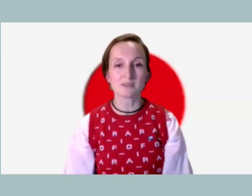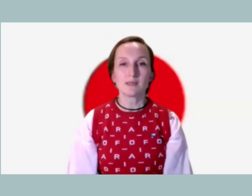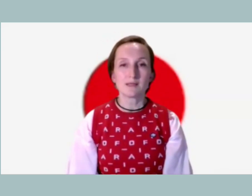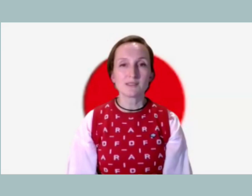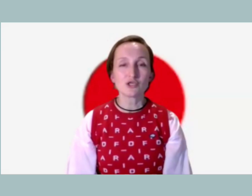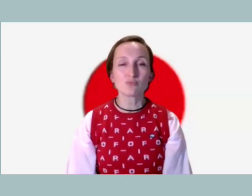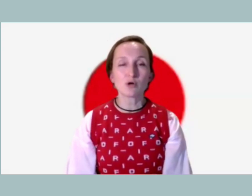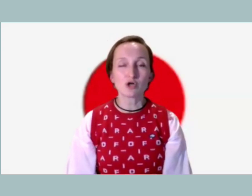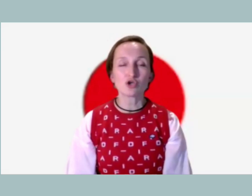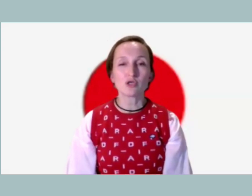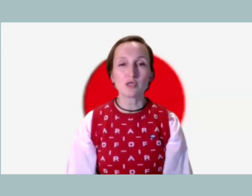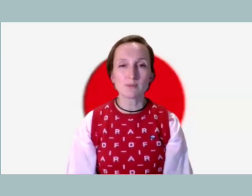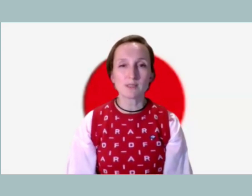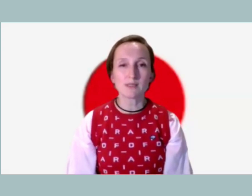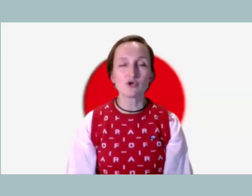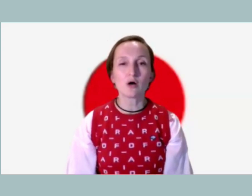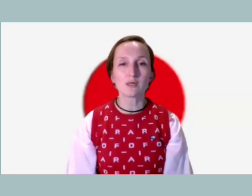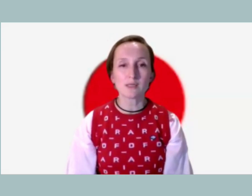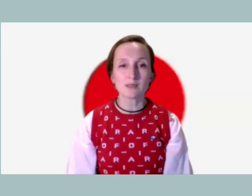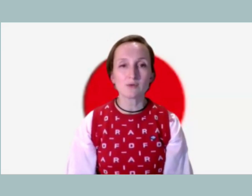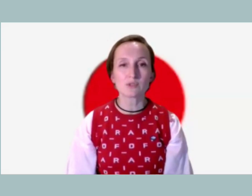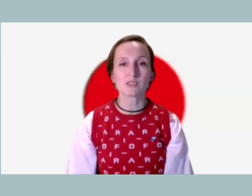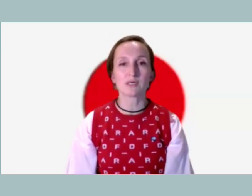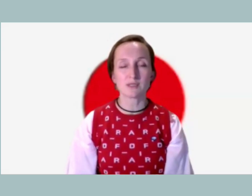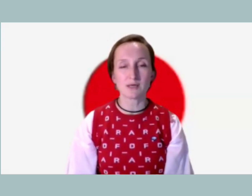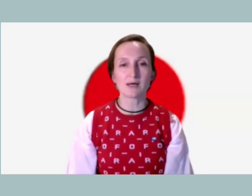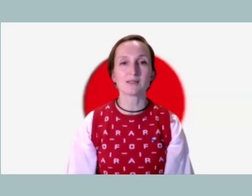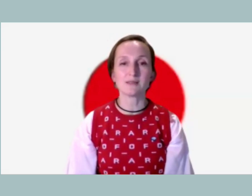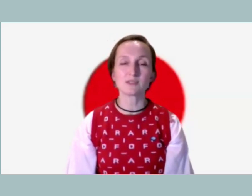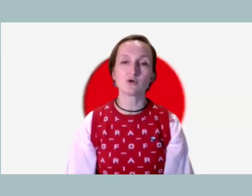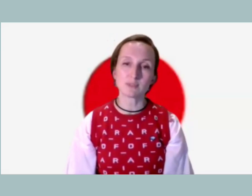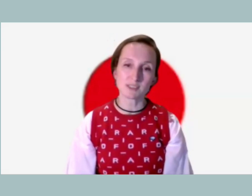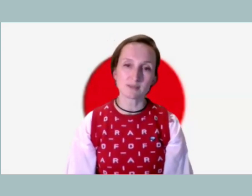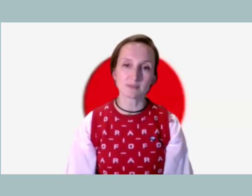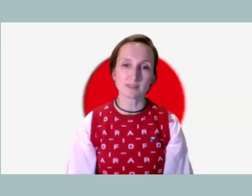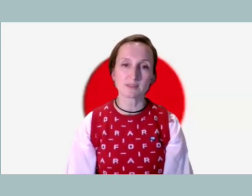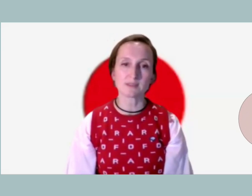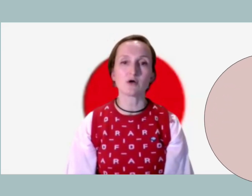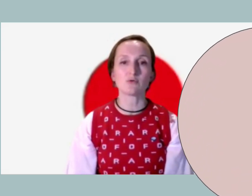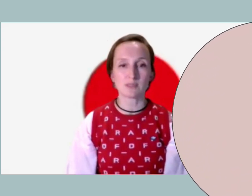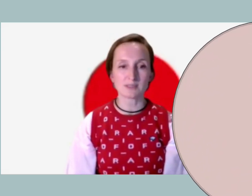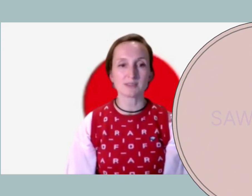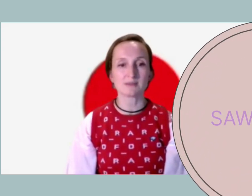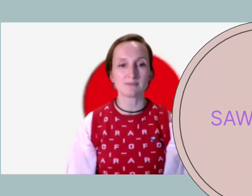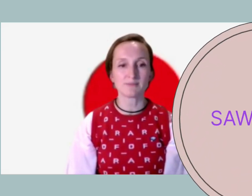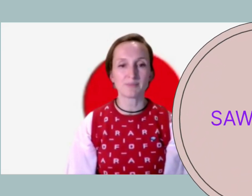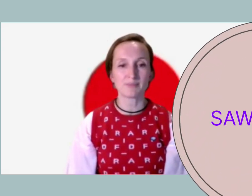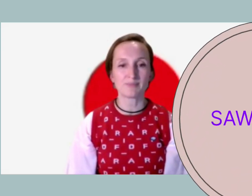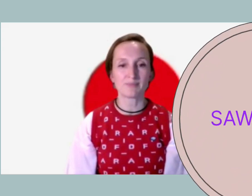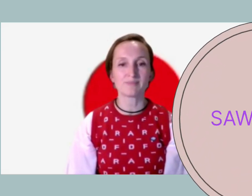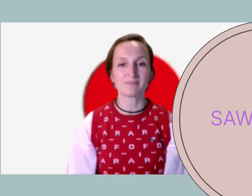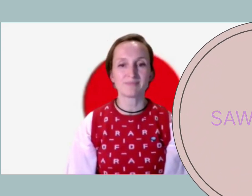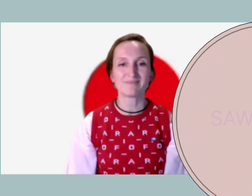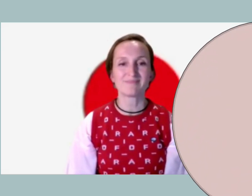Gelecek hafta Cuma günü akşamleyin tekrar görüşmek üzere, sizinle vedalaşıyoruz. Saw bulığız!